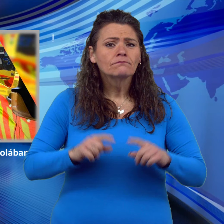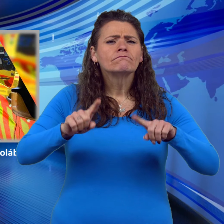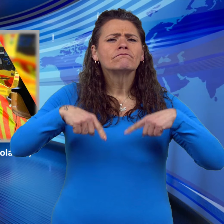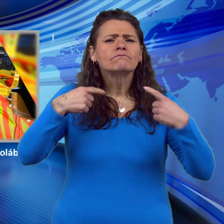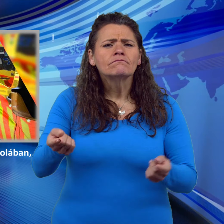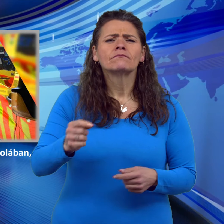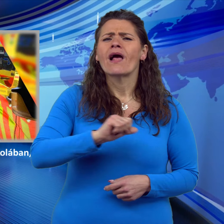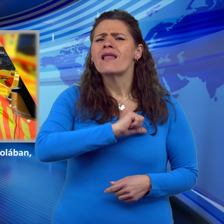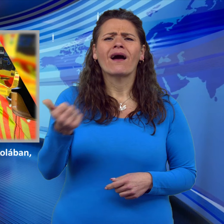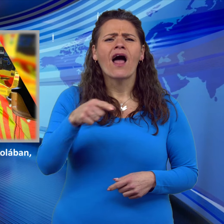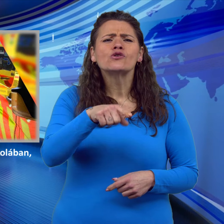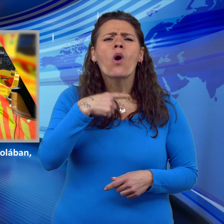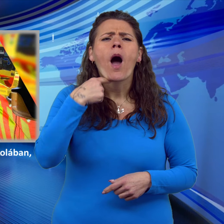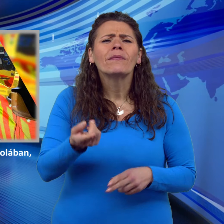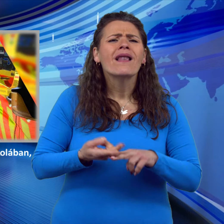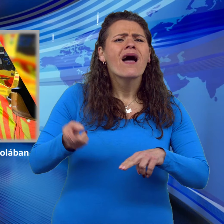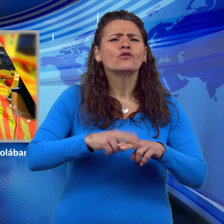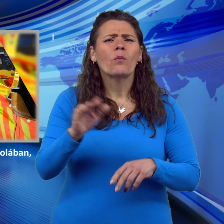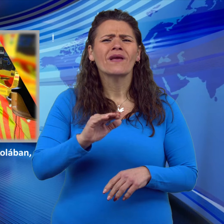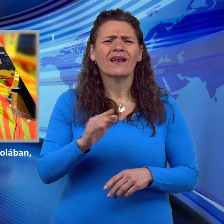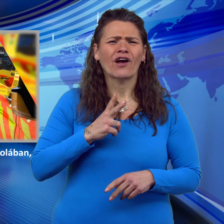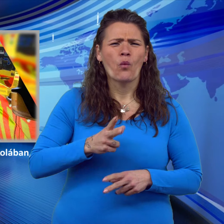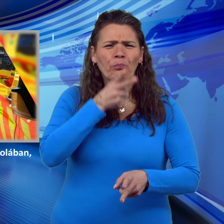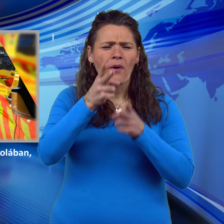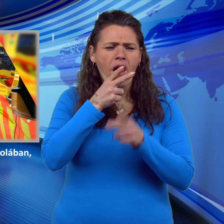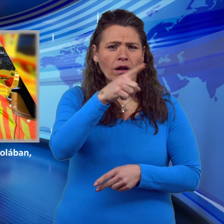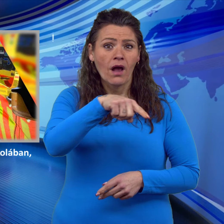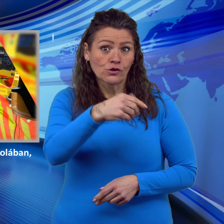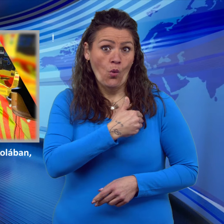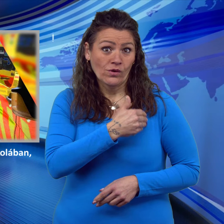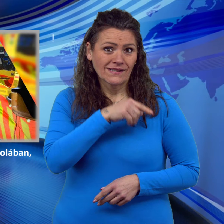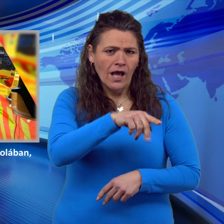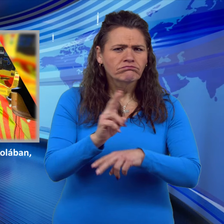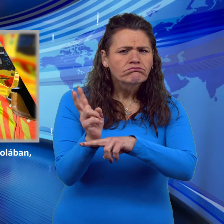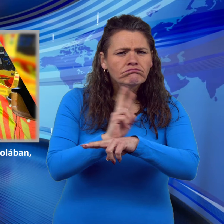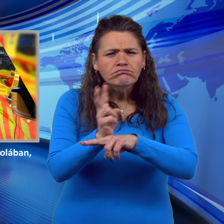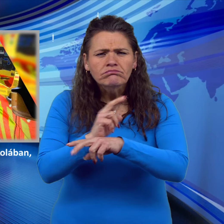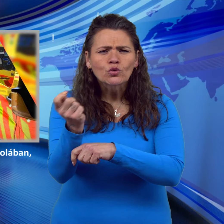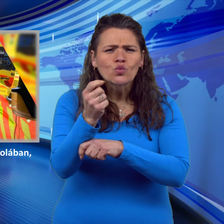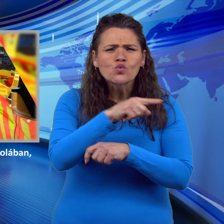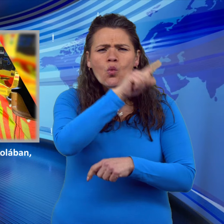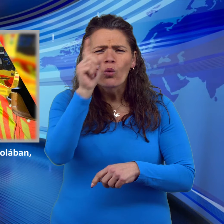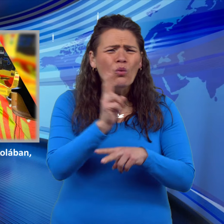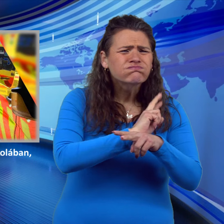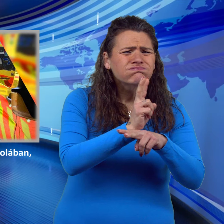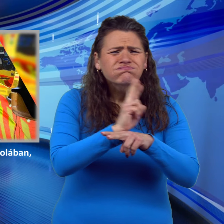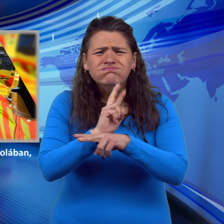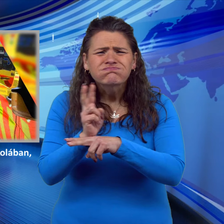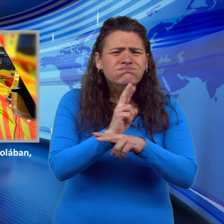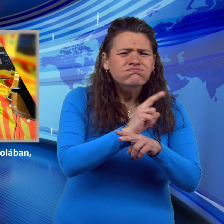A tűzoltók ezt követően méréseket végeztek előbb abban a tanteremben, ahol a gyermekek rosszullétre panaszkodtak,